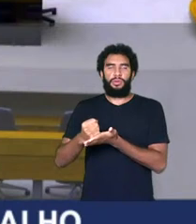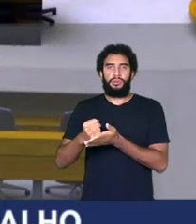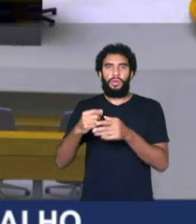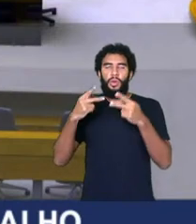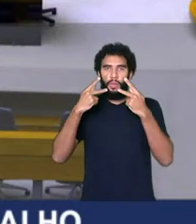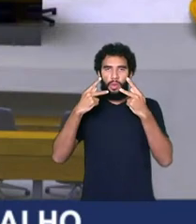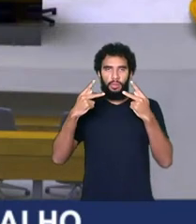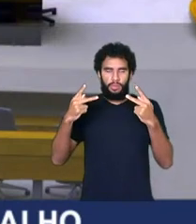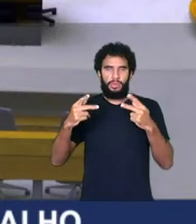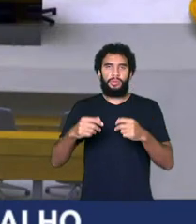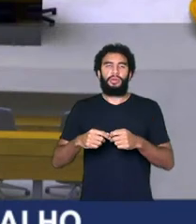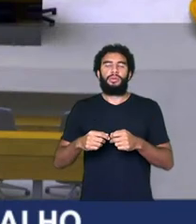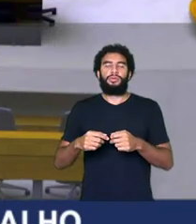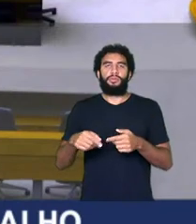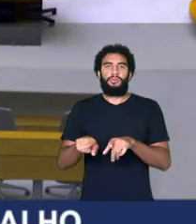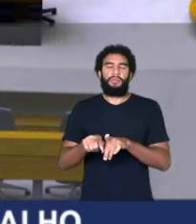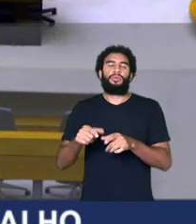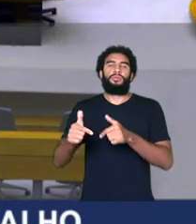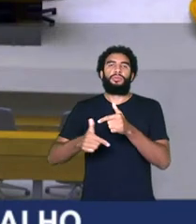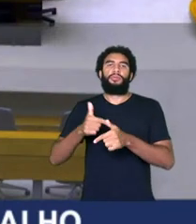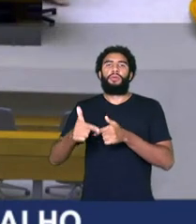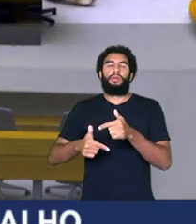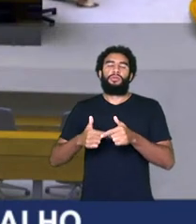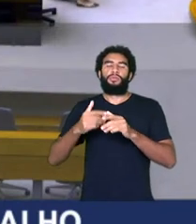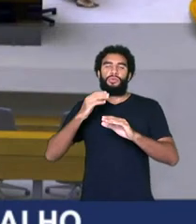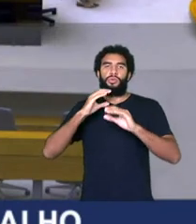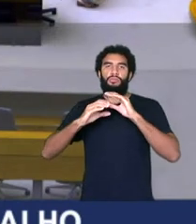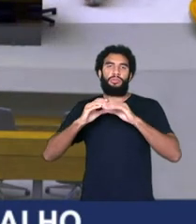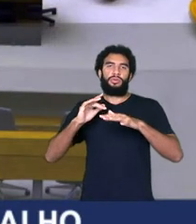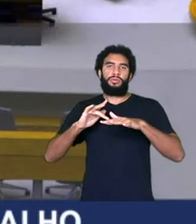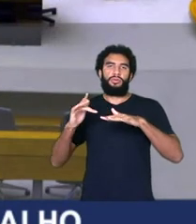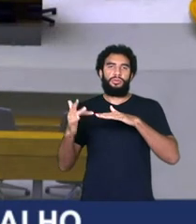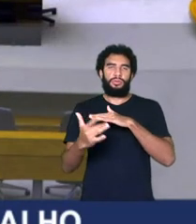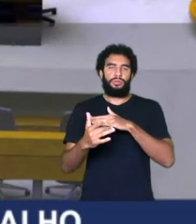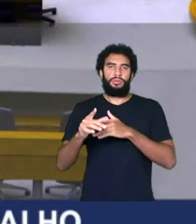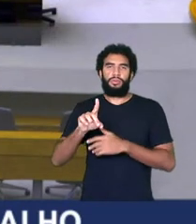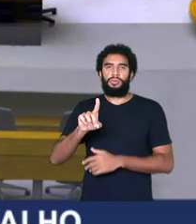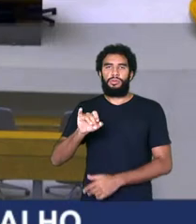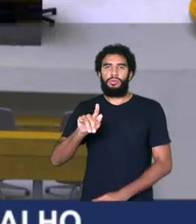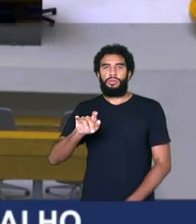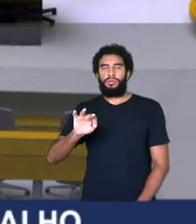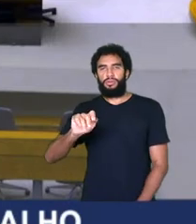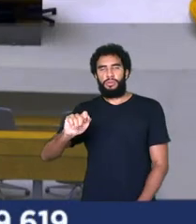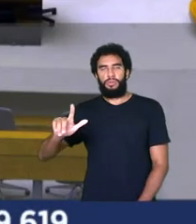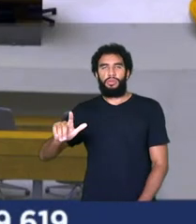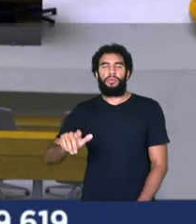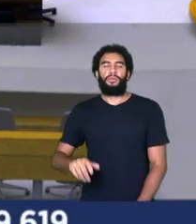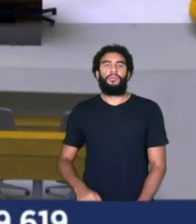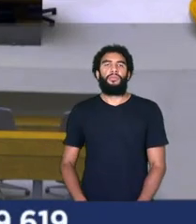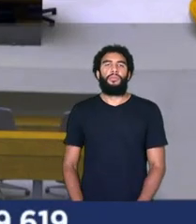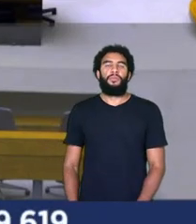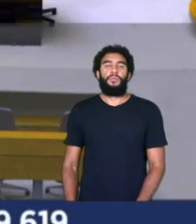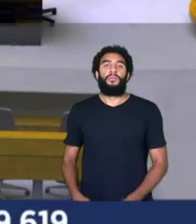PÚBLICA USAR REGRAS ESPECÍFICAS PARA PUBLICAÇÃO NA LICITAÇÃO DE SERVIÇOS DE COMUNICAÇÃO DIGITAL. DEPUTADA ERIKA KOKAY JÁ ESTÁ NA TRIBUNA.